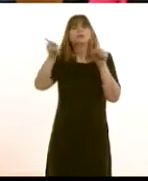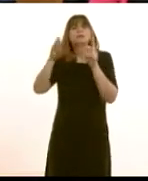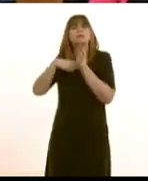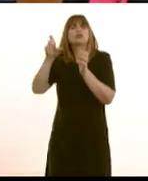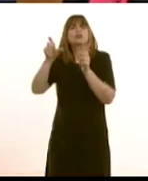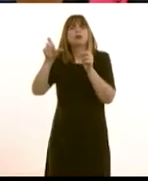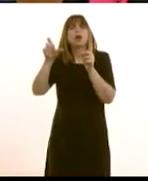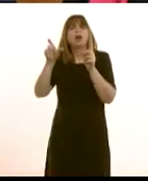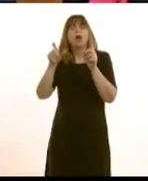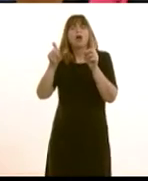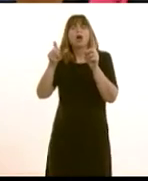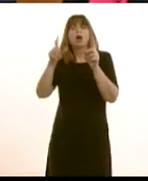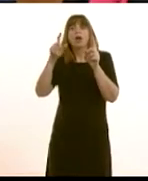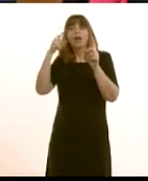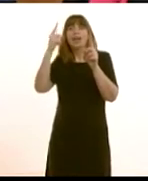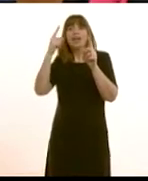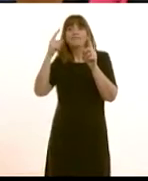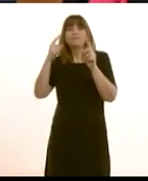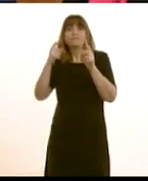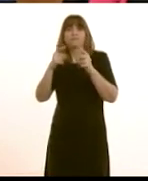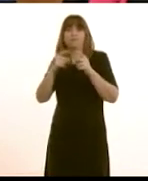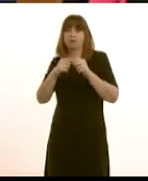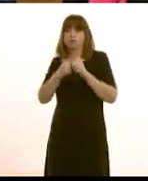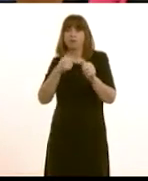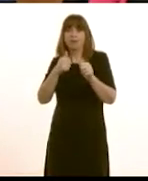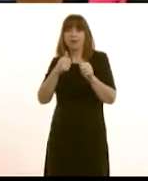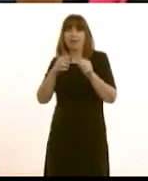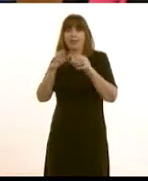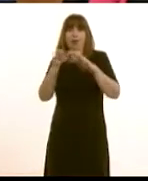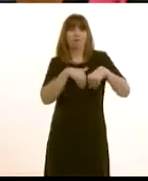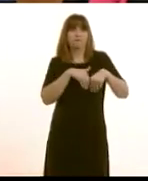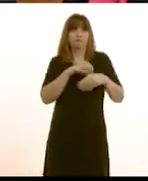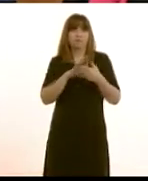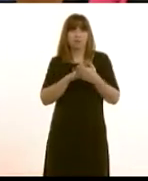bydd llai o arian ar gael. Nid wyf yn gweld unrhyw broblemó. Does dim problem gydaír